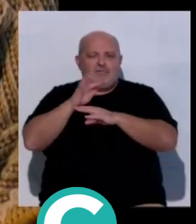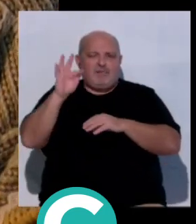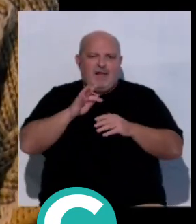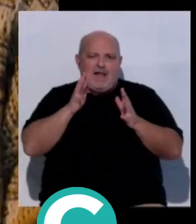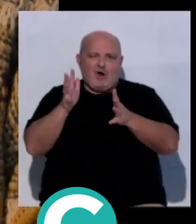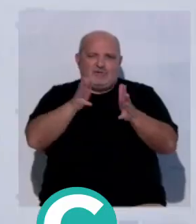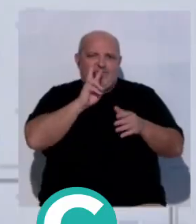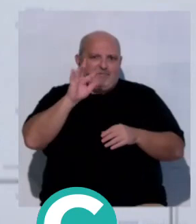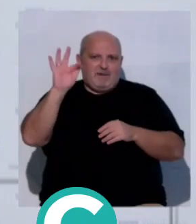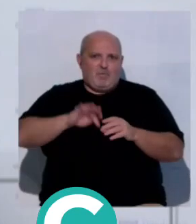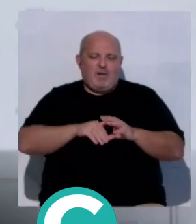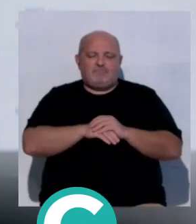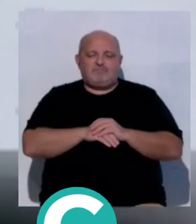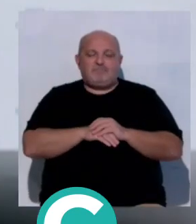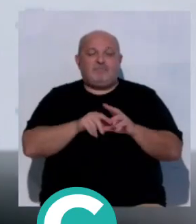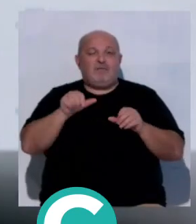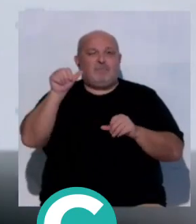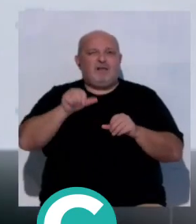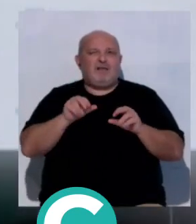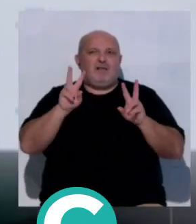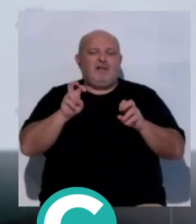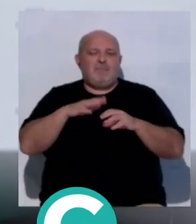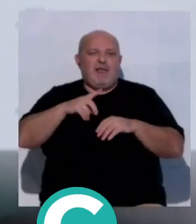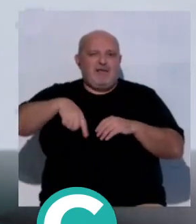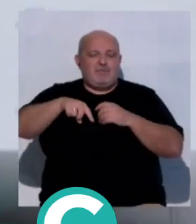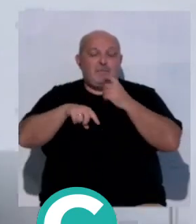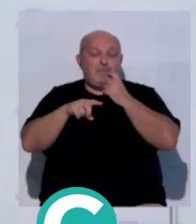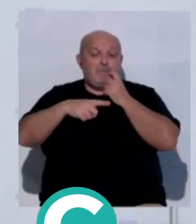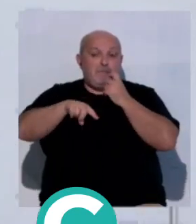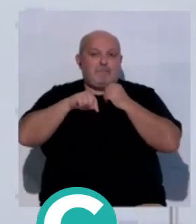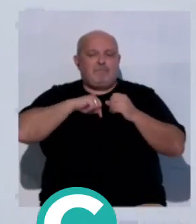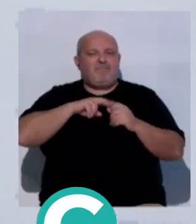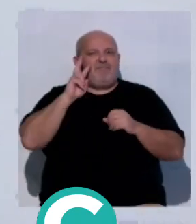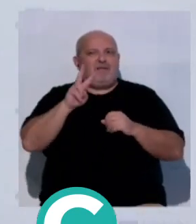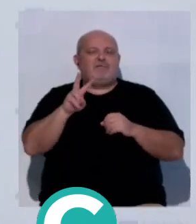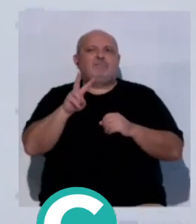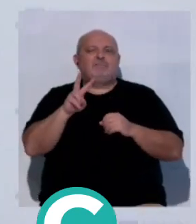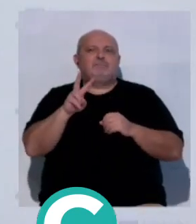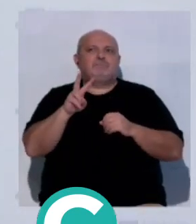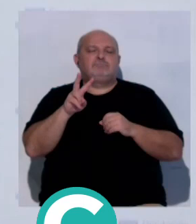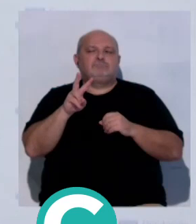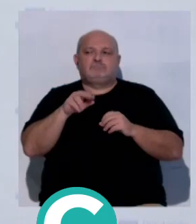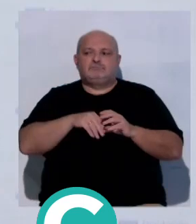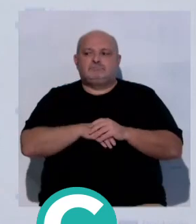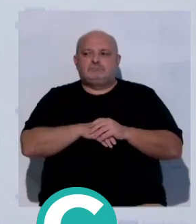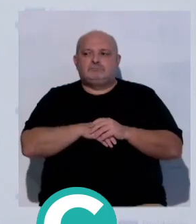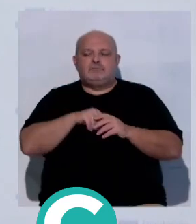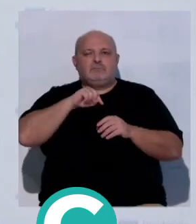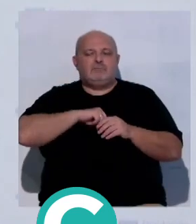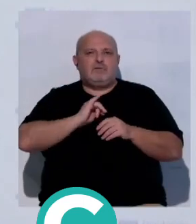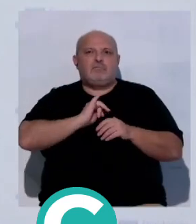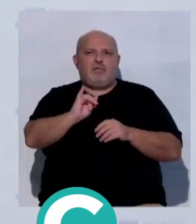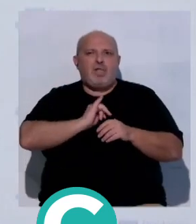que esta película está hecha para ellos y para que vean y se sientan identificados con esta película